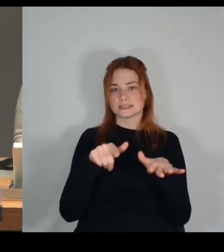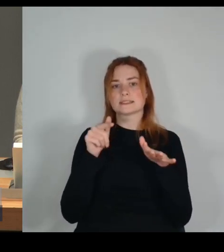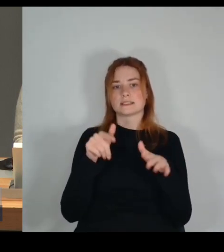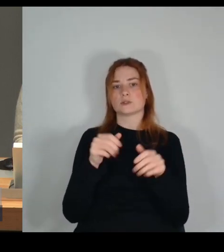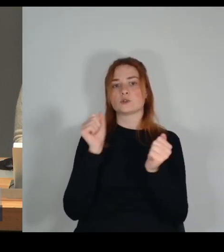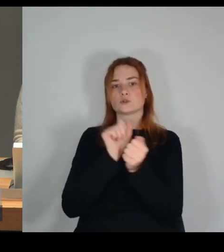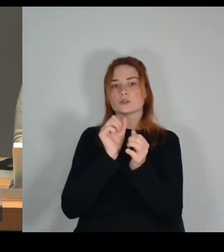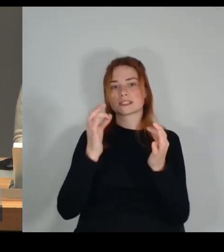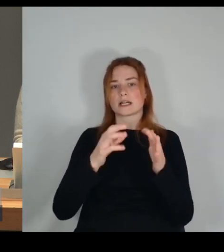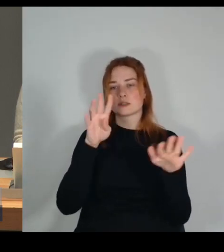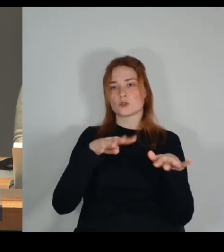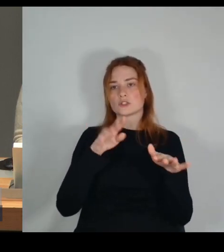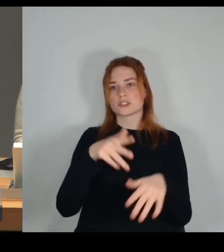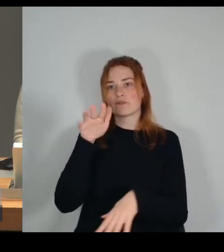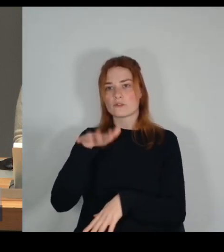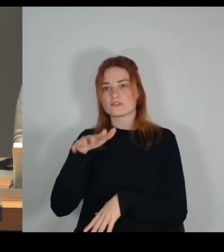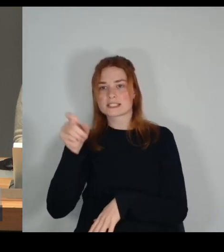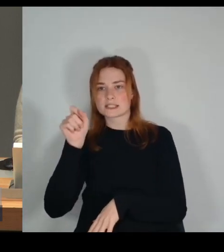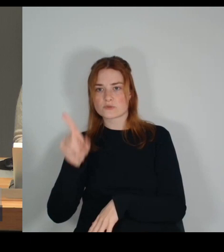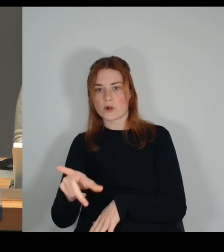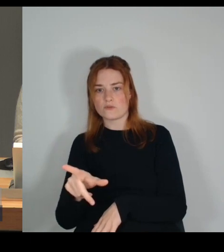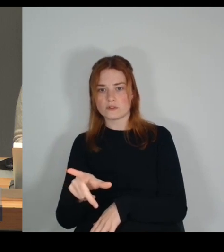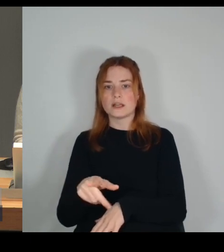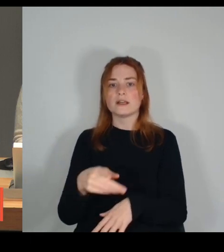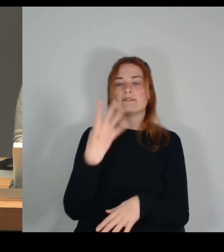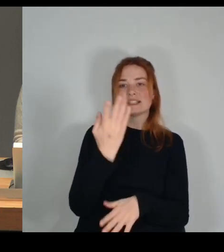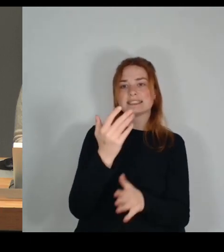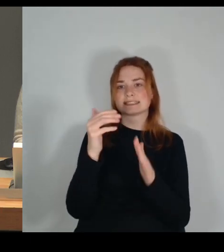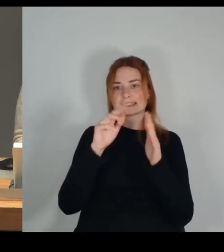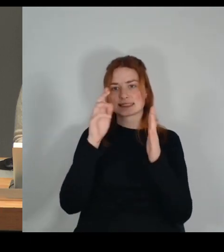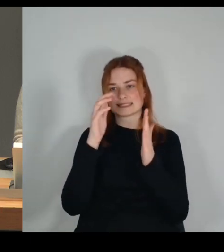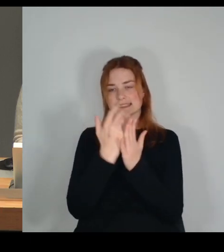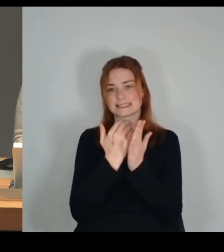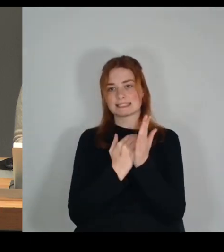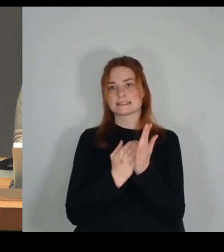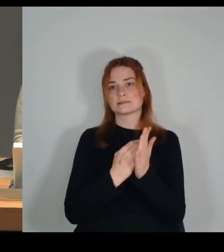Architekten und Baukammergesetzes. Ich eröffne die erste Lesung der Gesetzesvorlage.